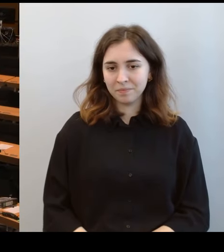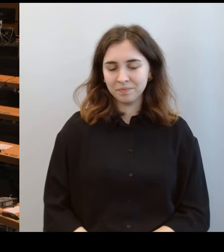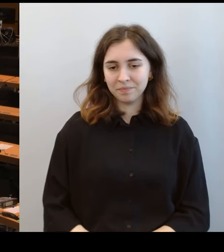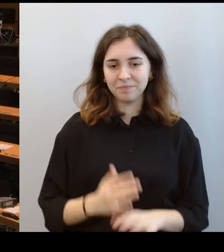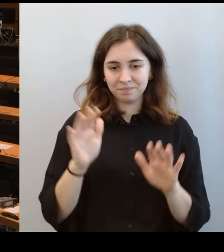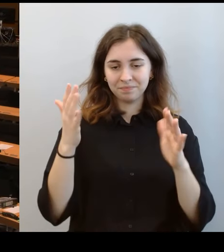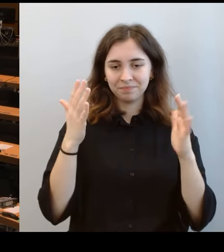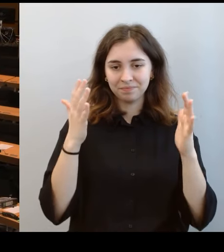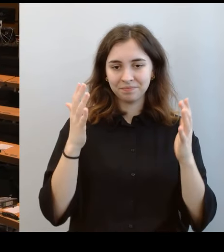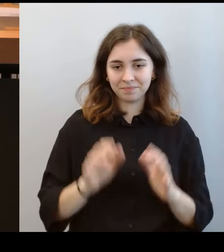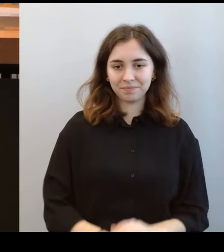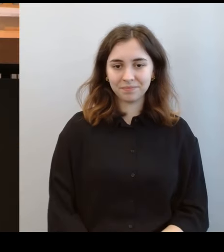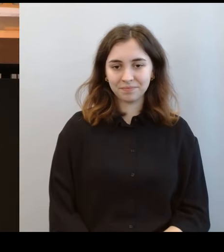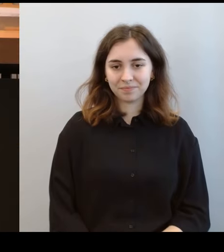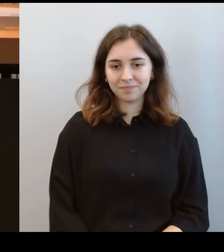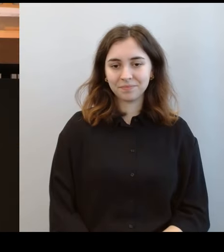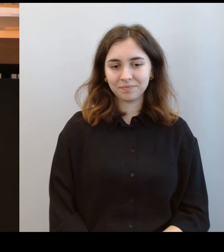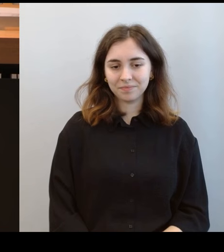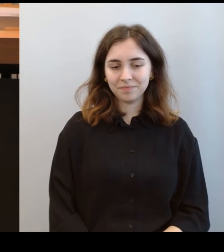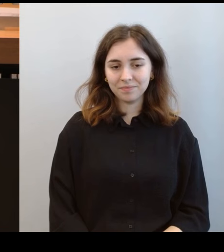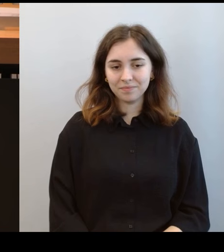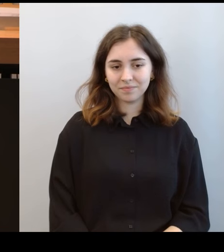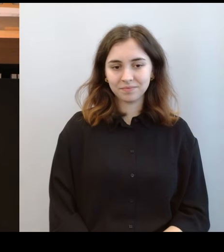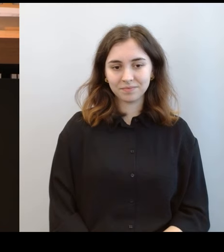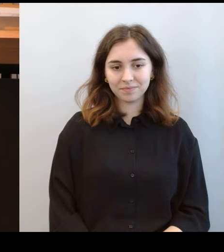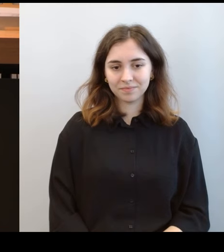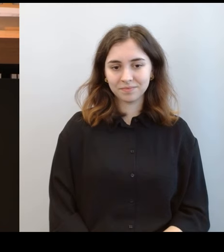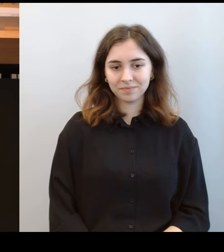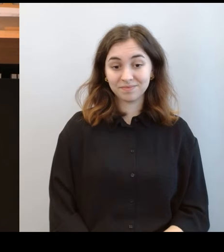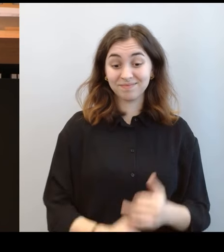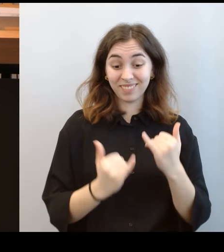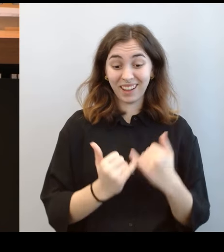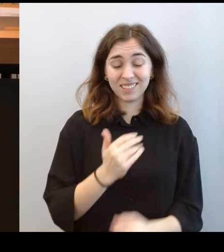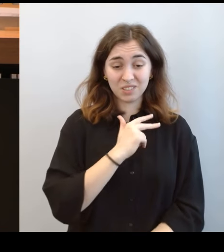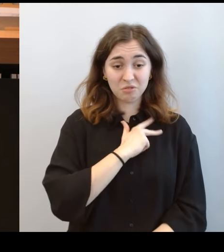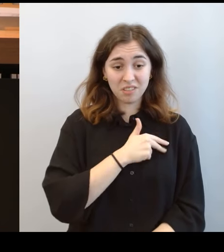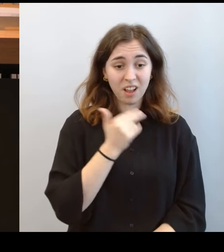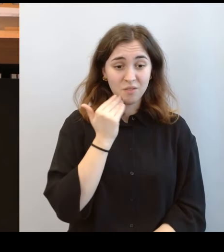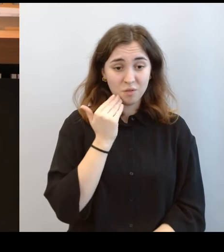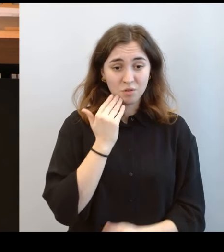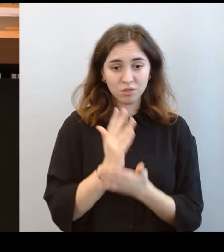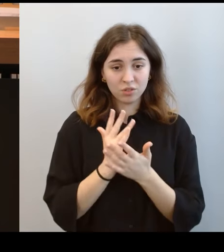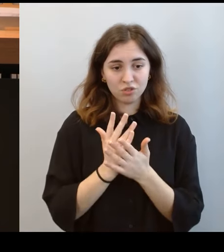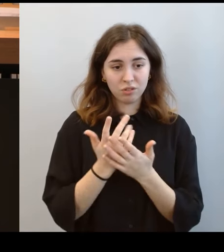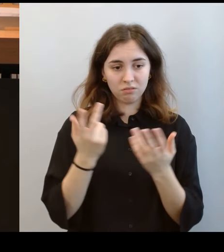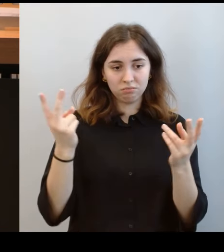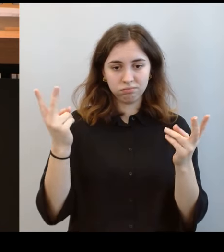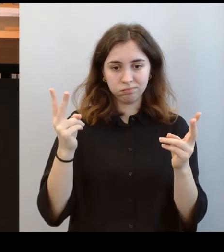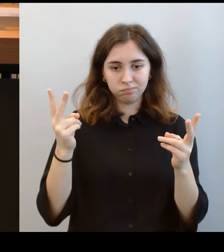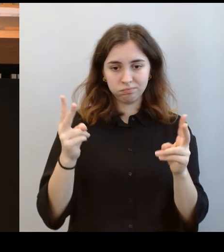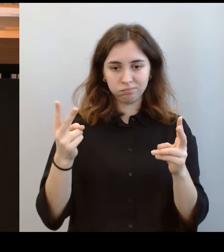Der Bestand an Sozialwohnungen schrumpft und angesichts der Marktlage findet der Senat kein Mittel dagegen.